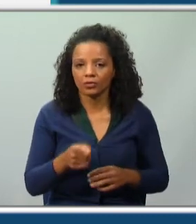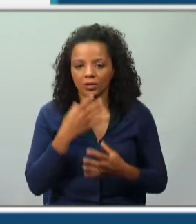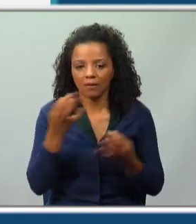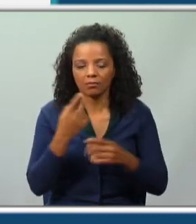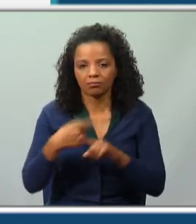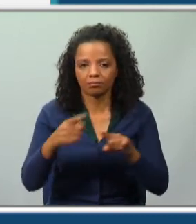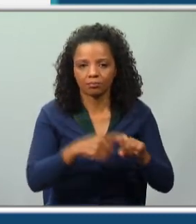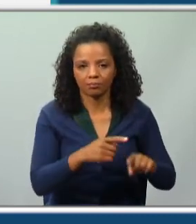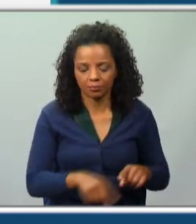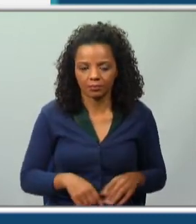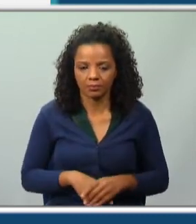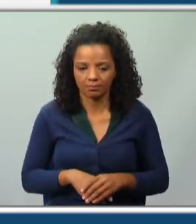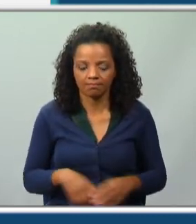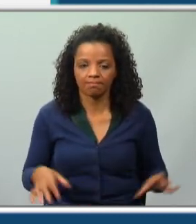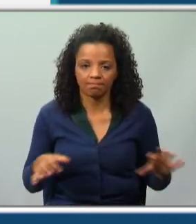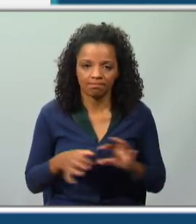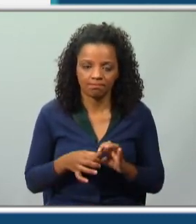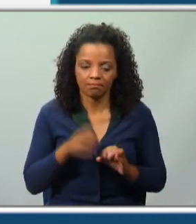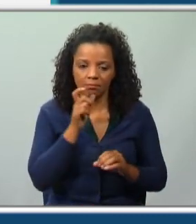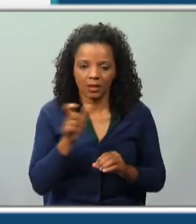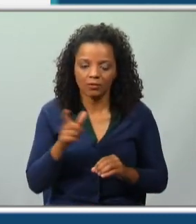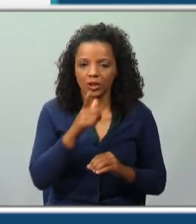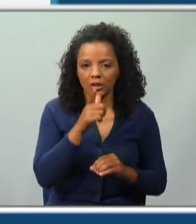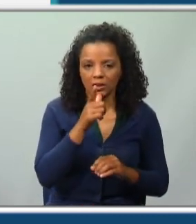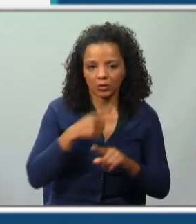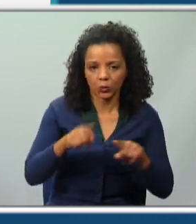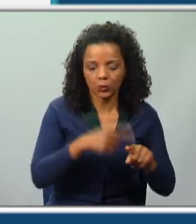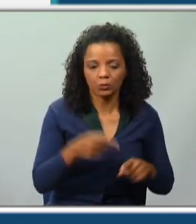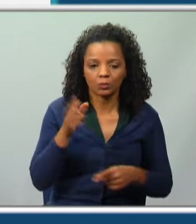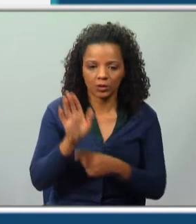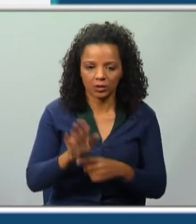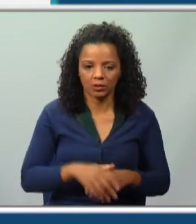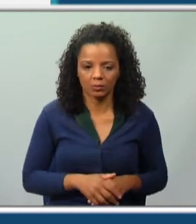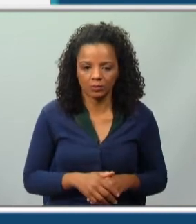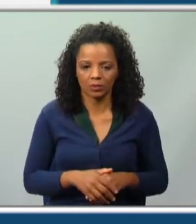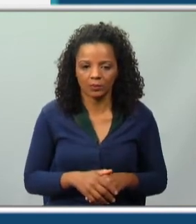diferentes provei ainda diferentes palavras latinas por exemplo no caso de 不同的味道還是不同的拉丁詞例如在的情況下